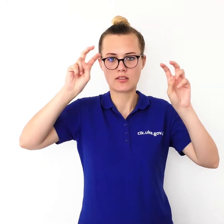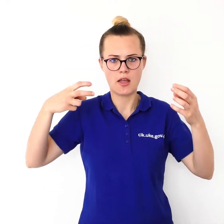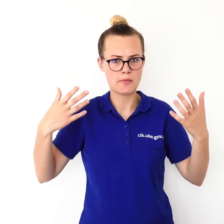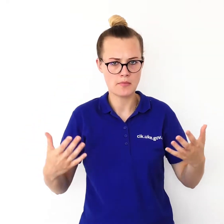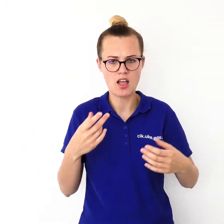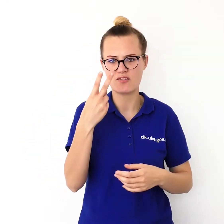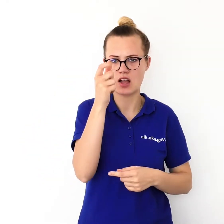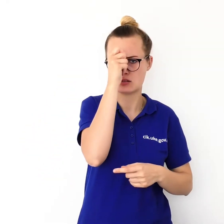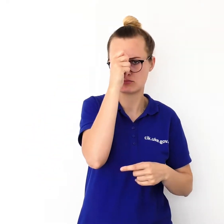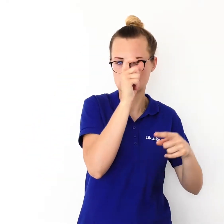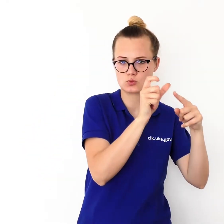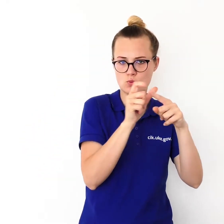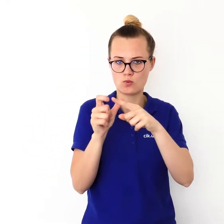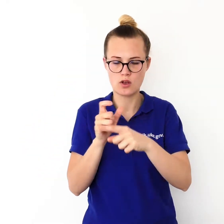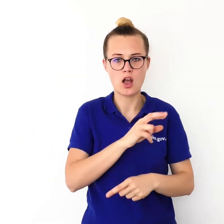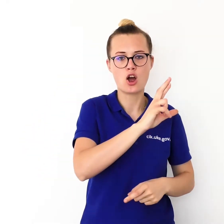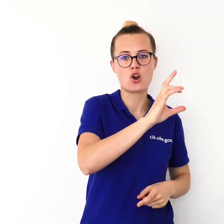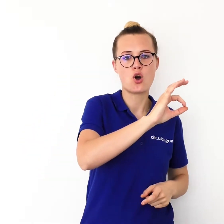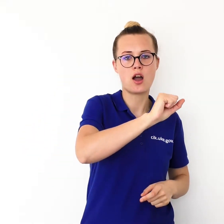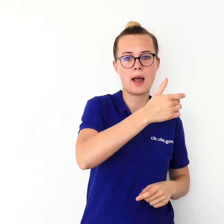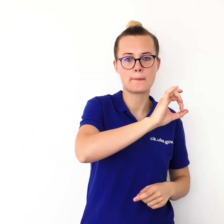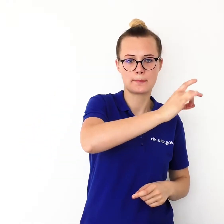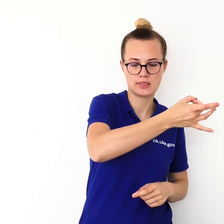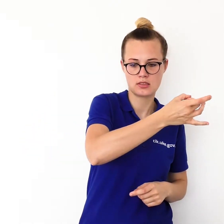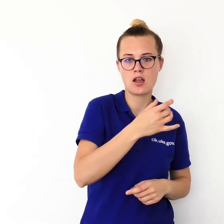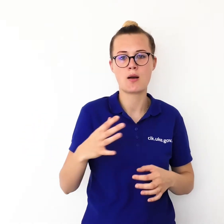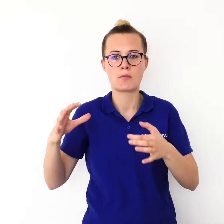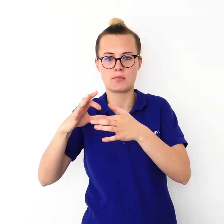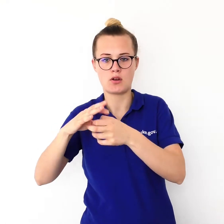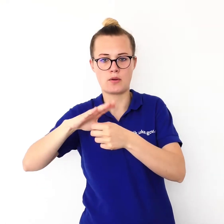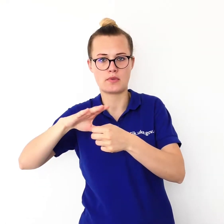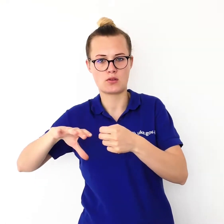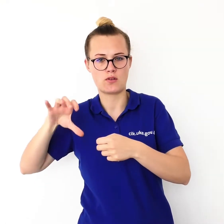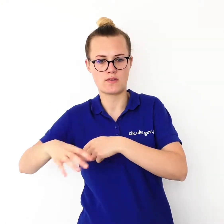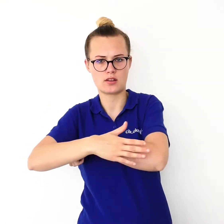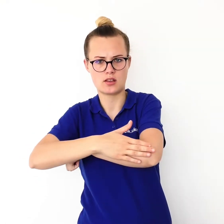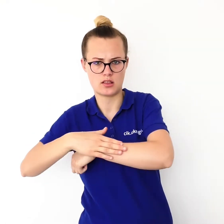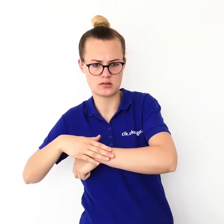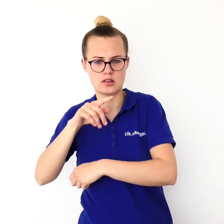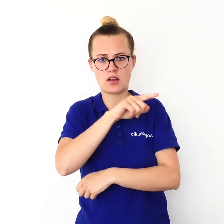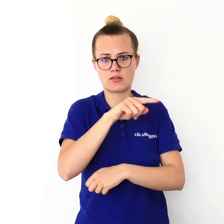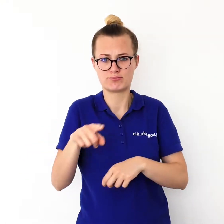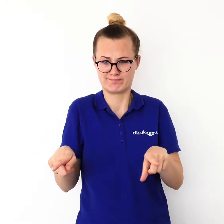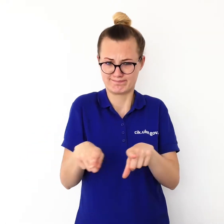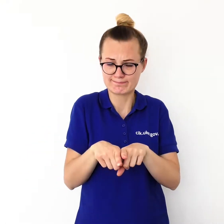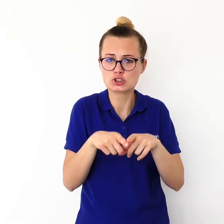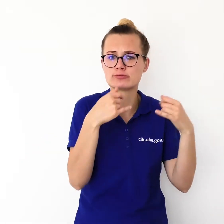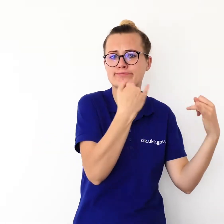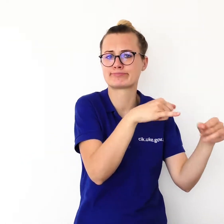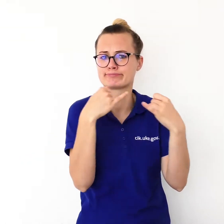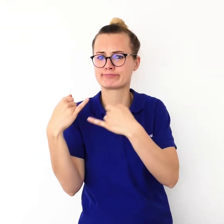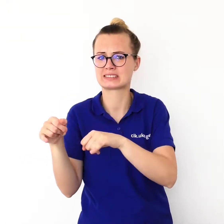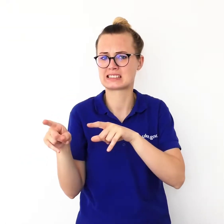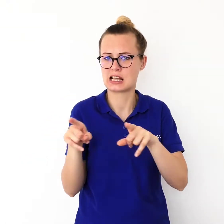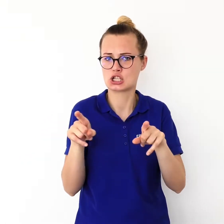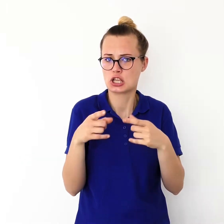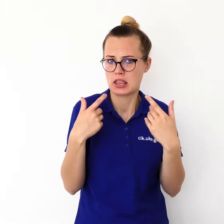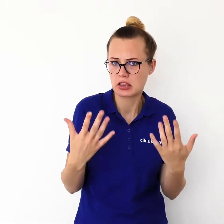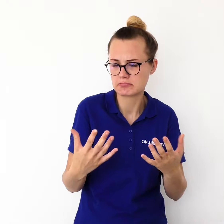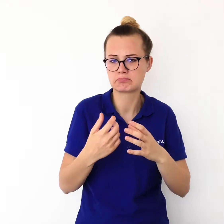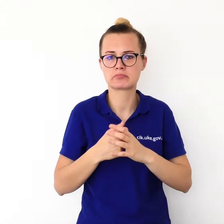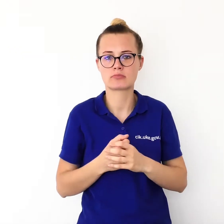Roaming a połączenie zagraniczne